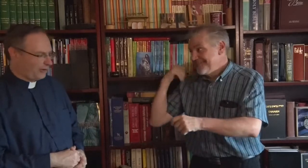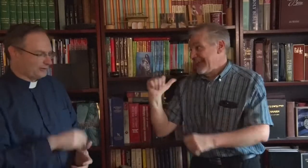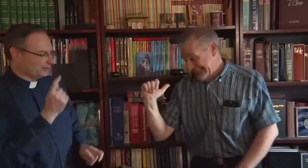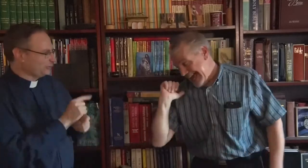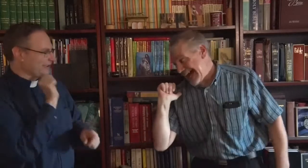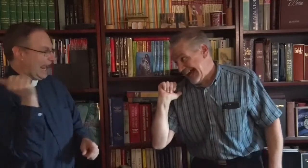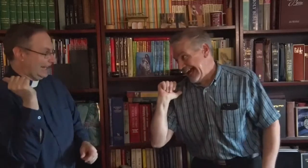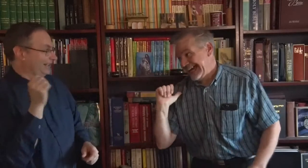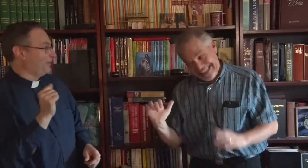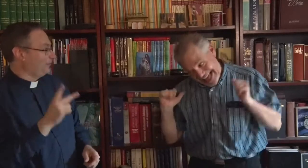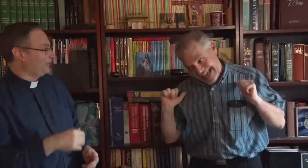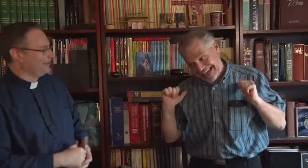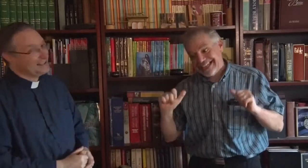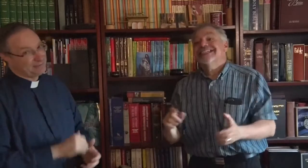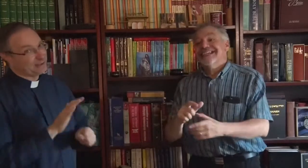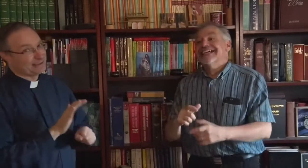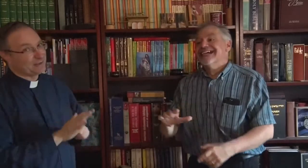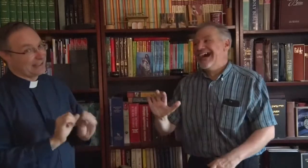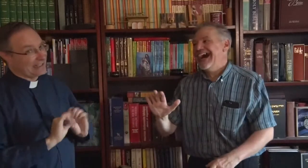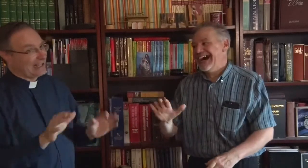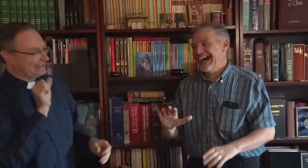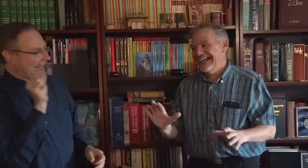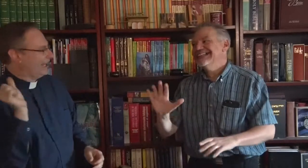Hier! C’est un témoignage clair… Hier!